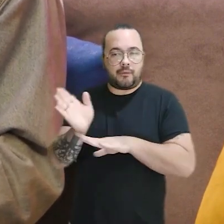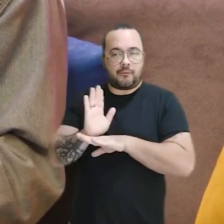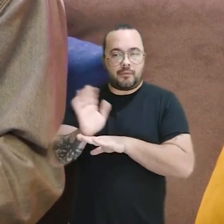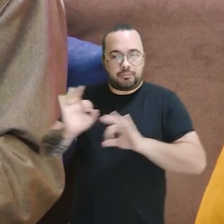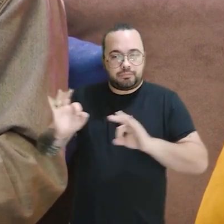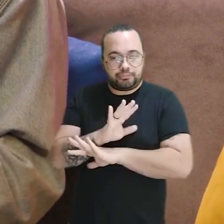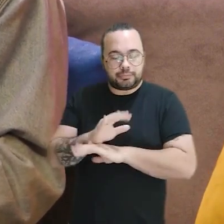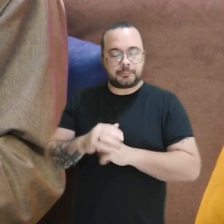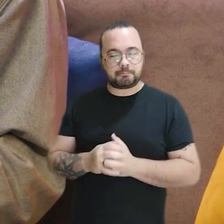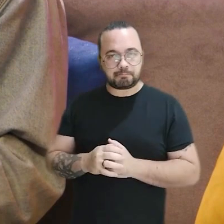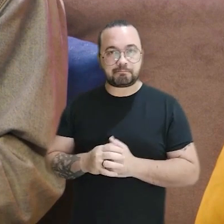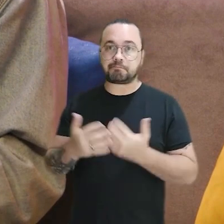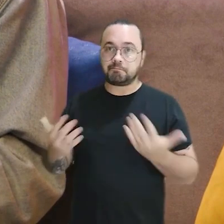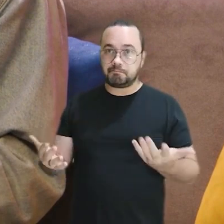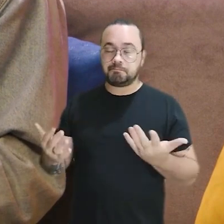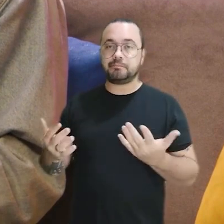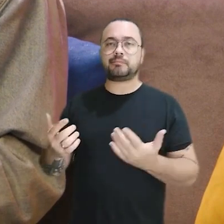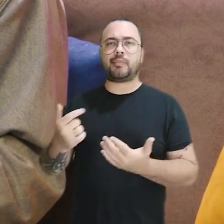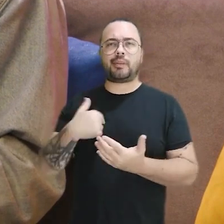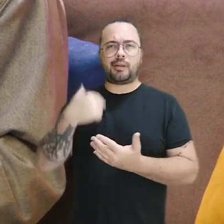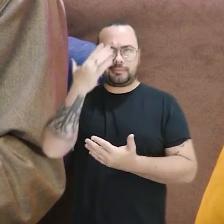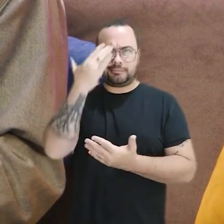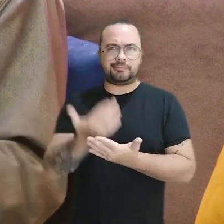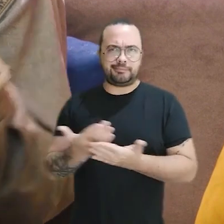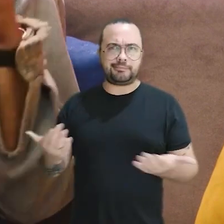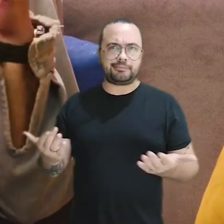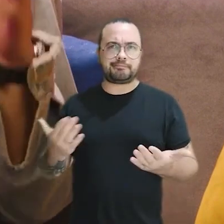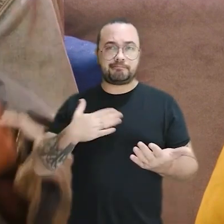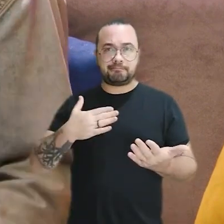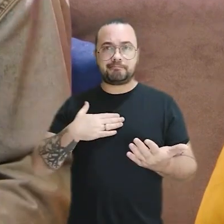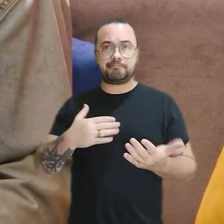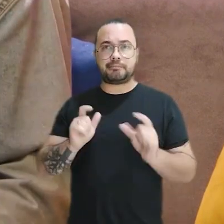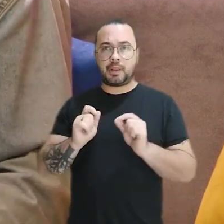mas eu acho que a gente... Pra mim é o teto, assim,